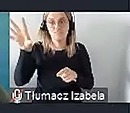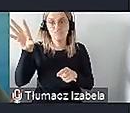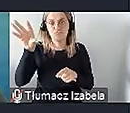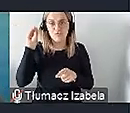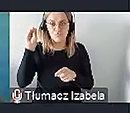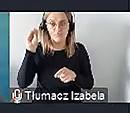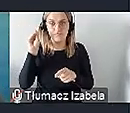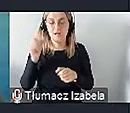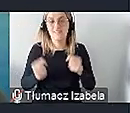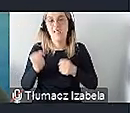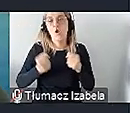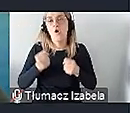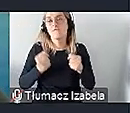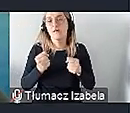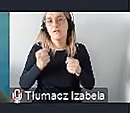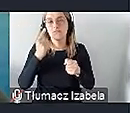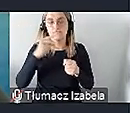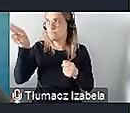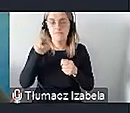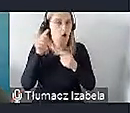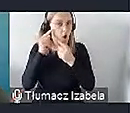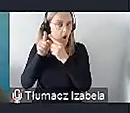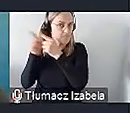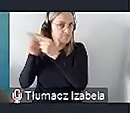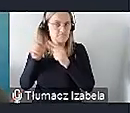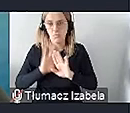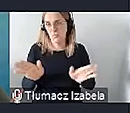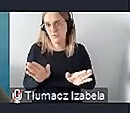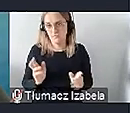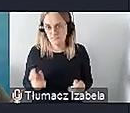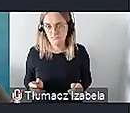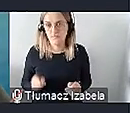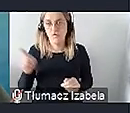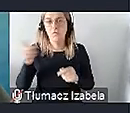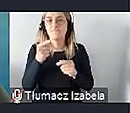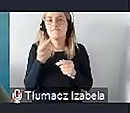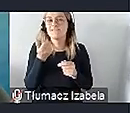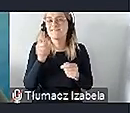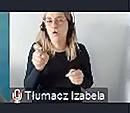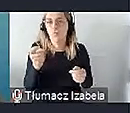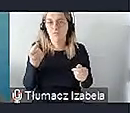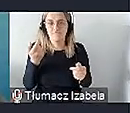i jako kierowcy być może spojrzą na niego tylko kątem oka. Więc trwa to tylko sekundę, kątem oka,